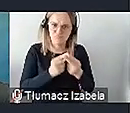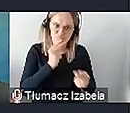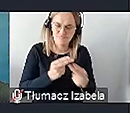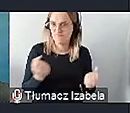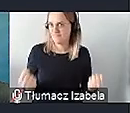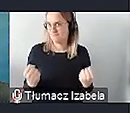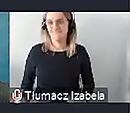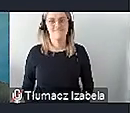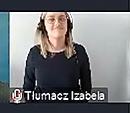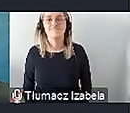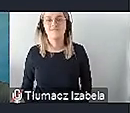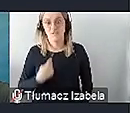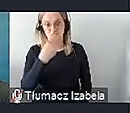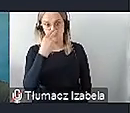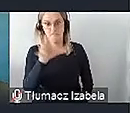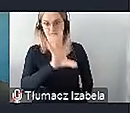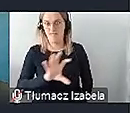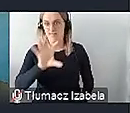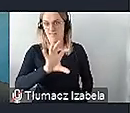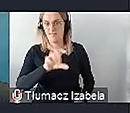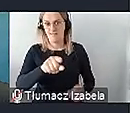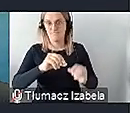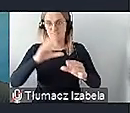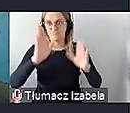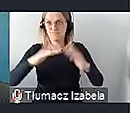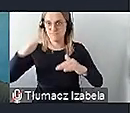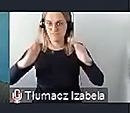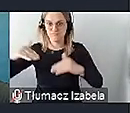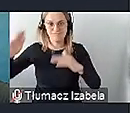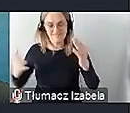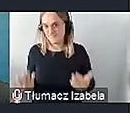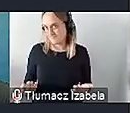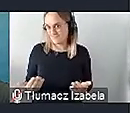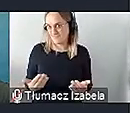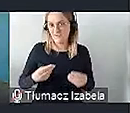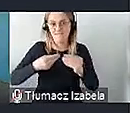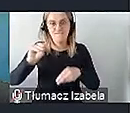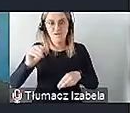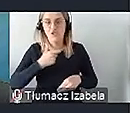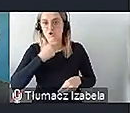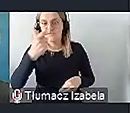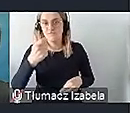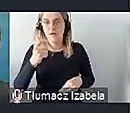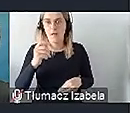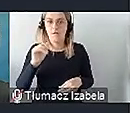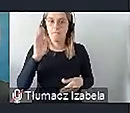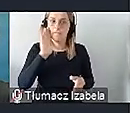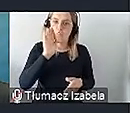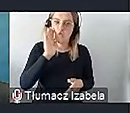Jak sobie zobaczymy, co nam się prezentuje tutaj na slajdzie, to większość żyraf będzie wyglądać jak dinozaur.